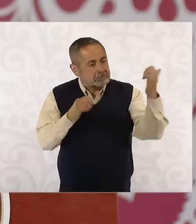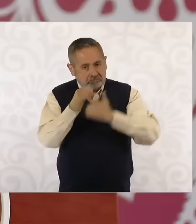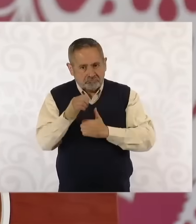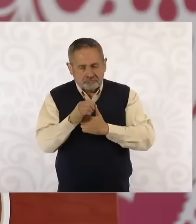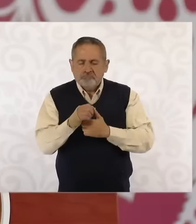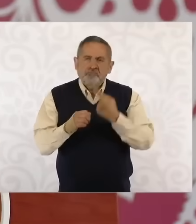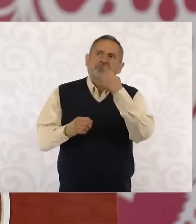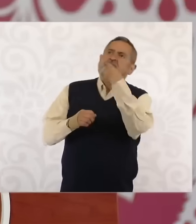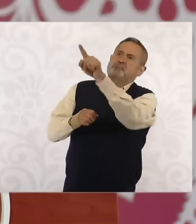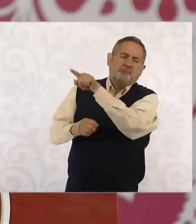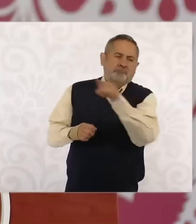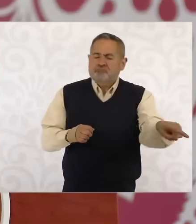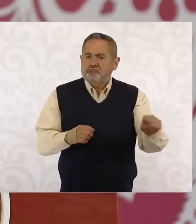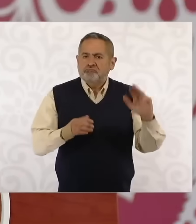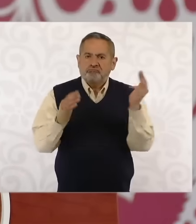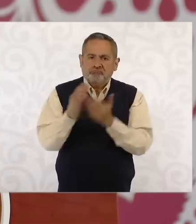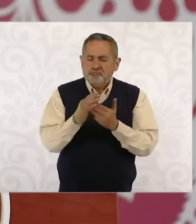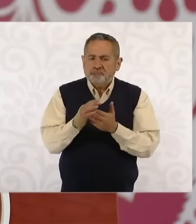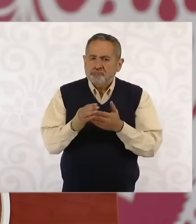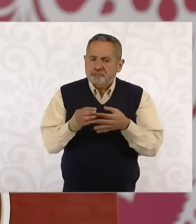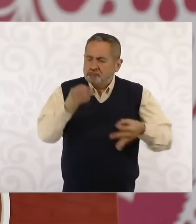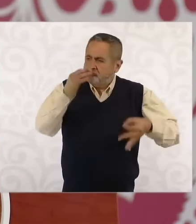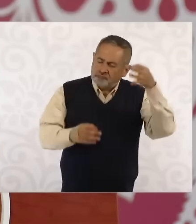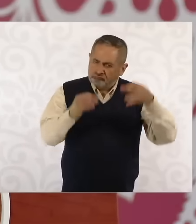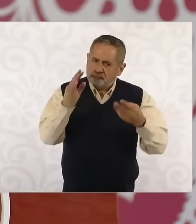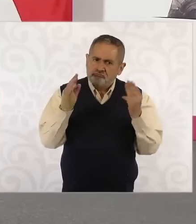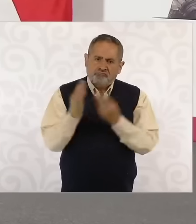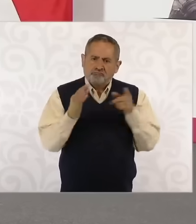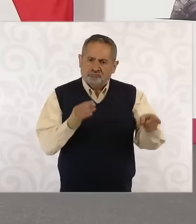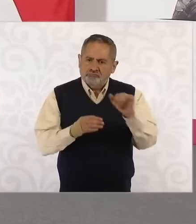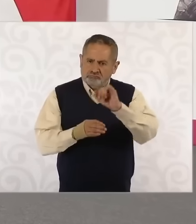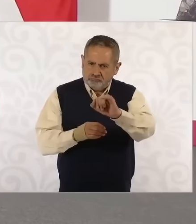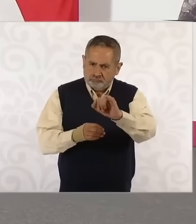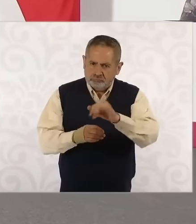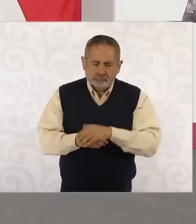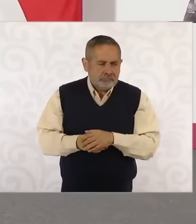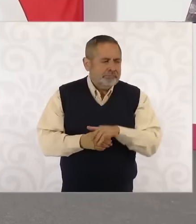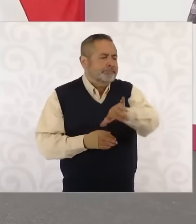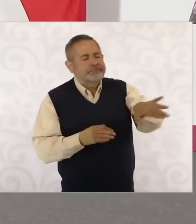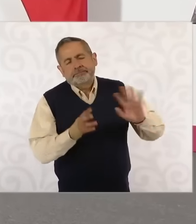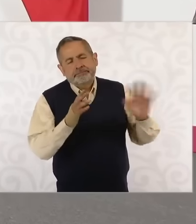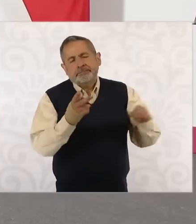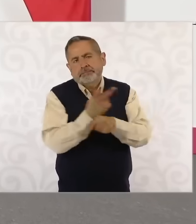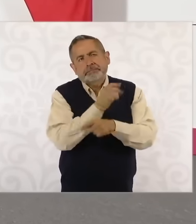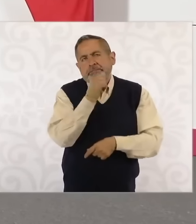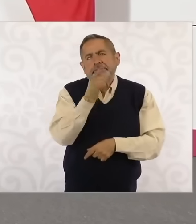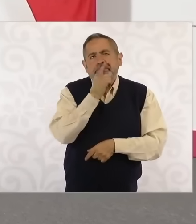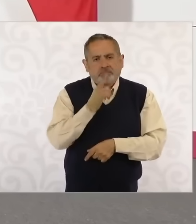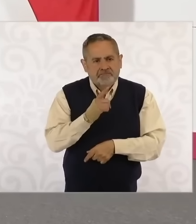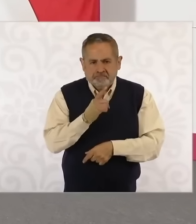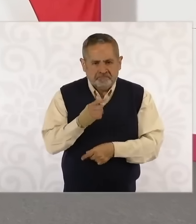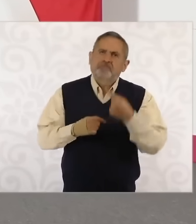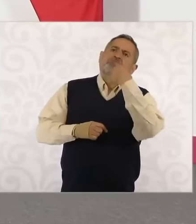denuncia penal, no solamente eh que no se vuelva a comprar a estas empresas, sino denuncia penal.